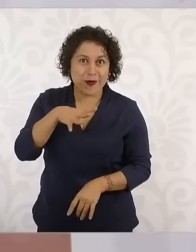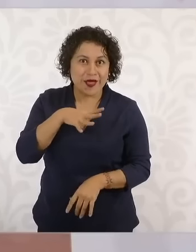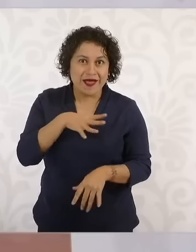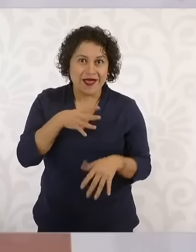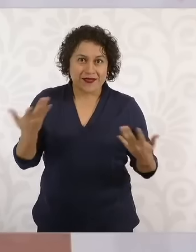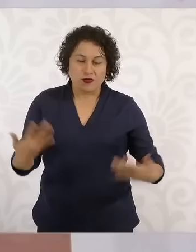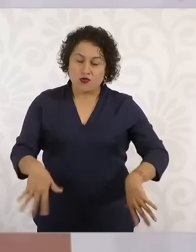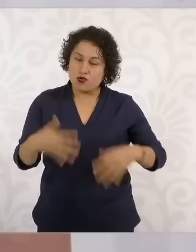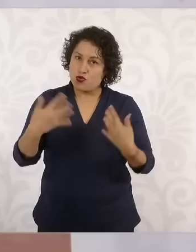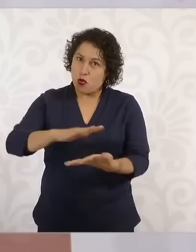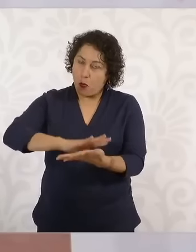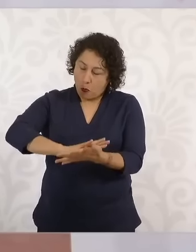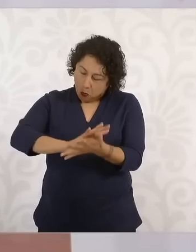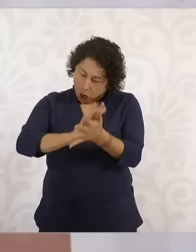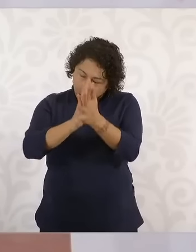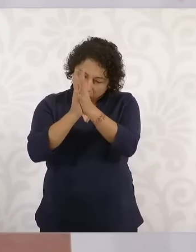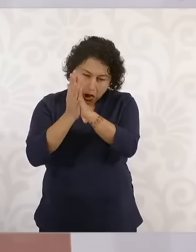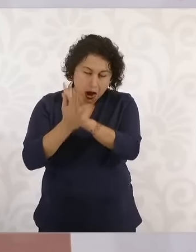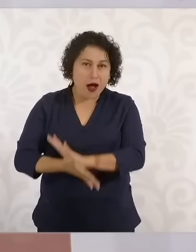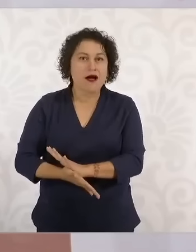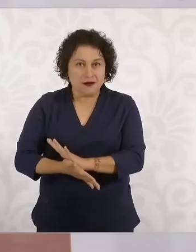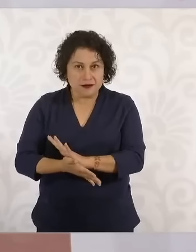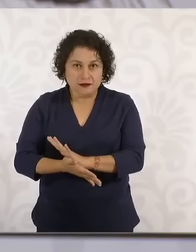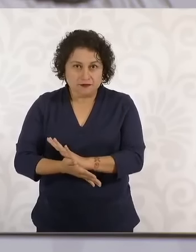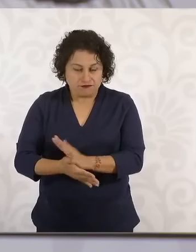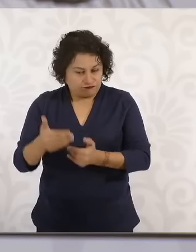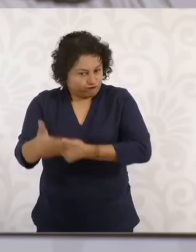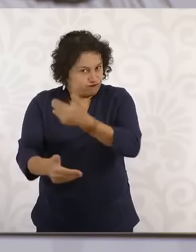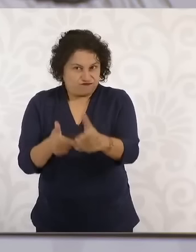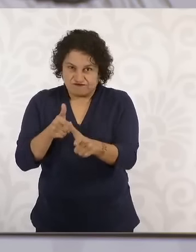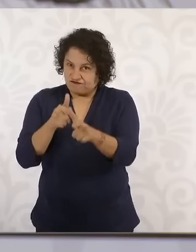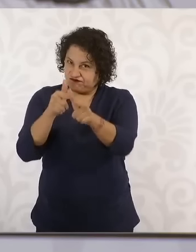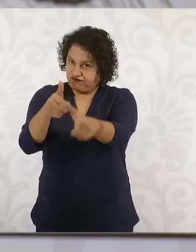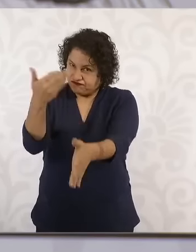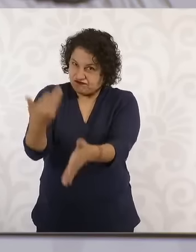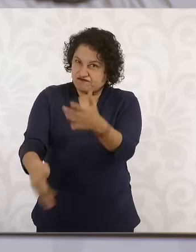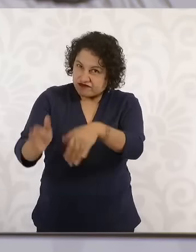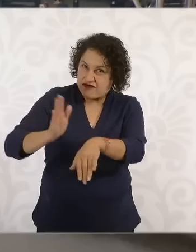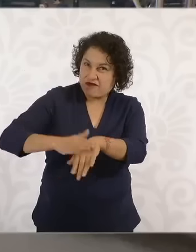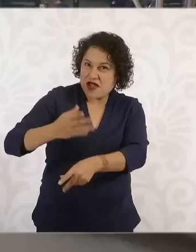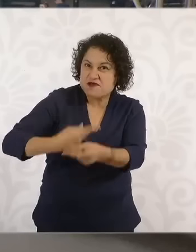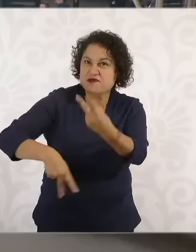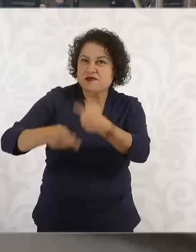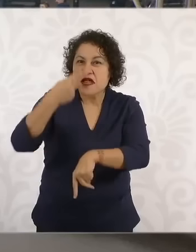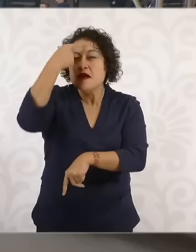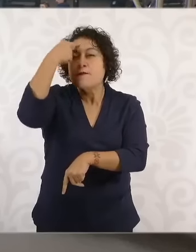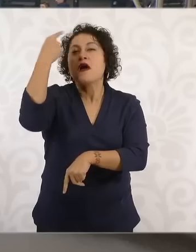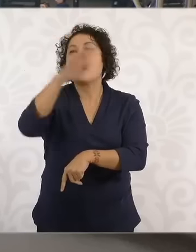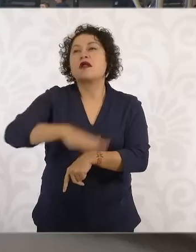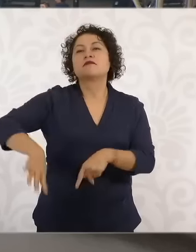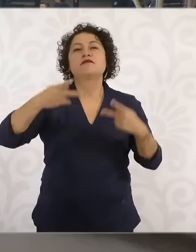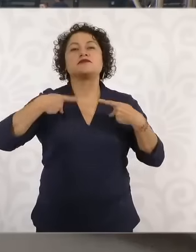eso trabajamos todos los días para el bienestar del pueblo. Gracias. Ya nada más para finalizar,